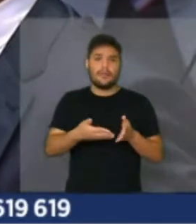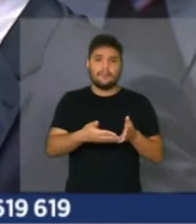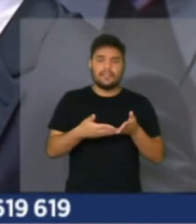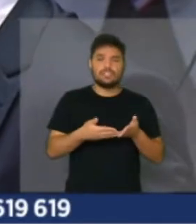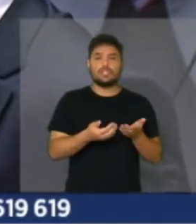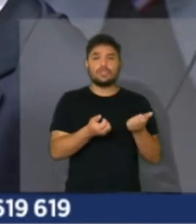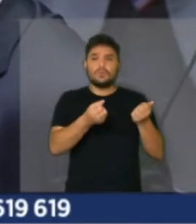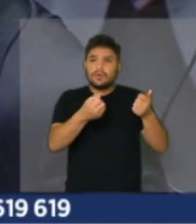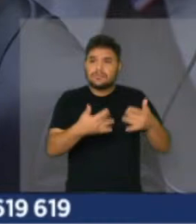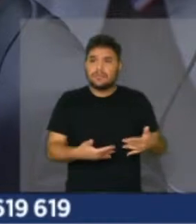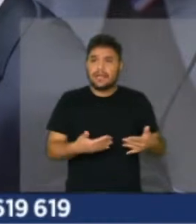GOVERNO, DA BASE... QUE VIESSE AQUI JUSTIFICAR EU QUERIA ATÉ